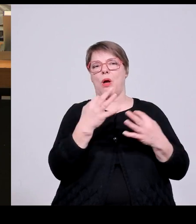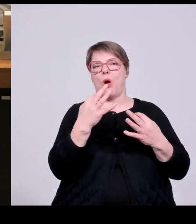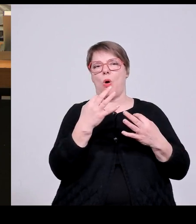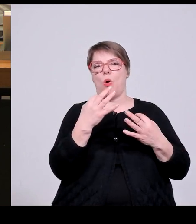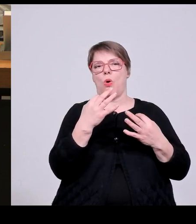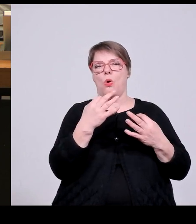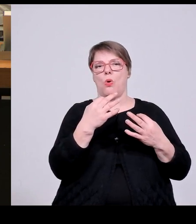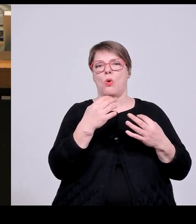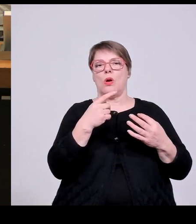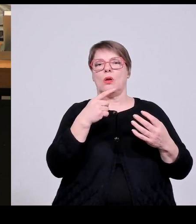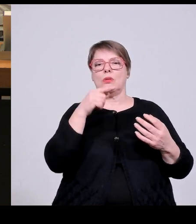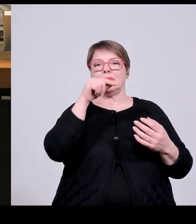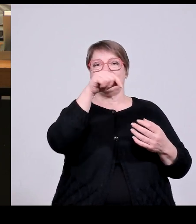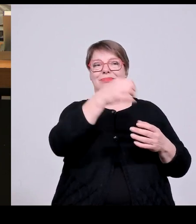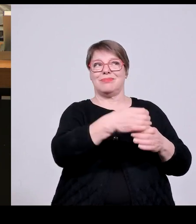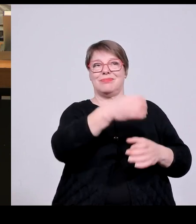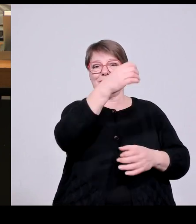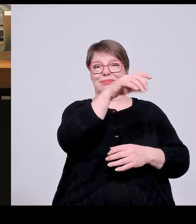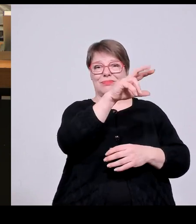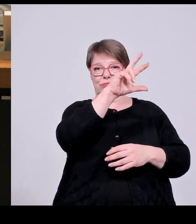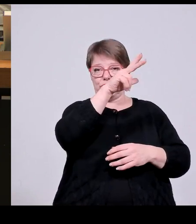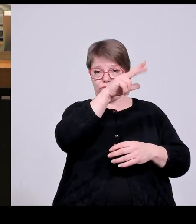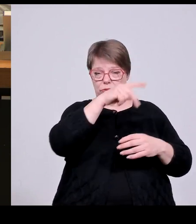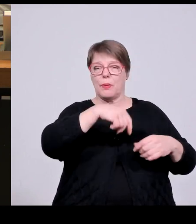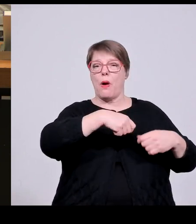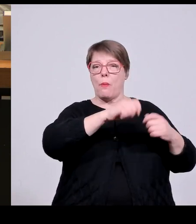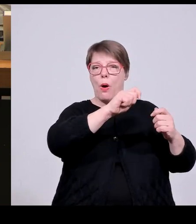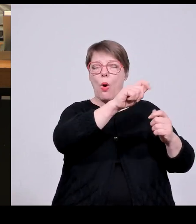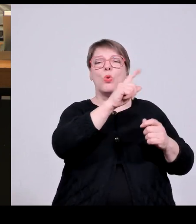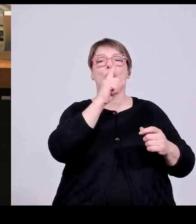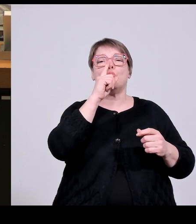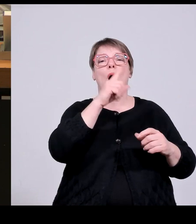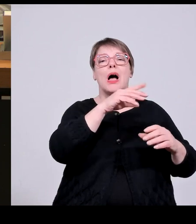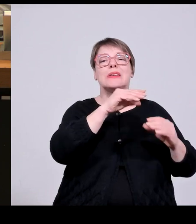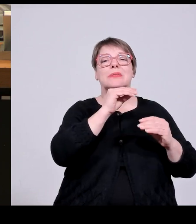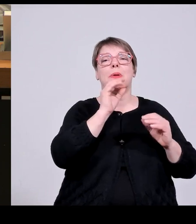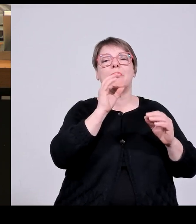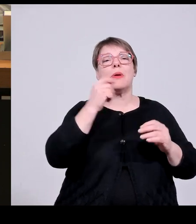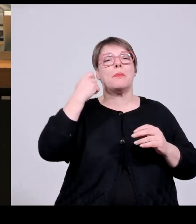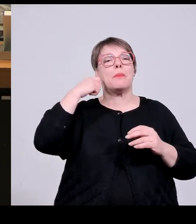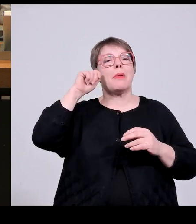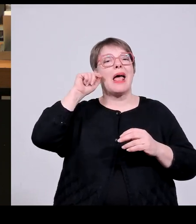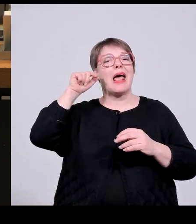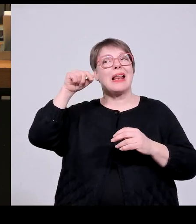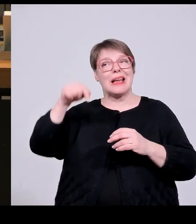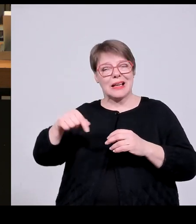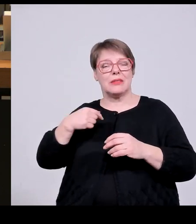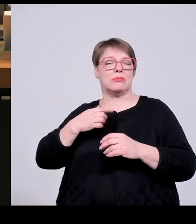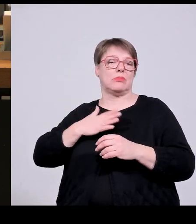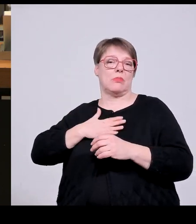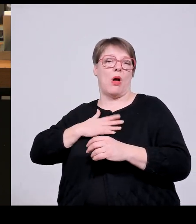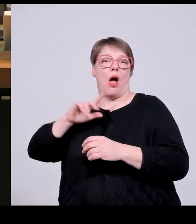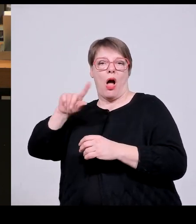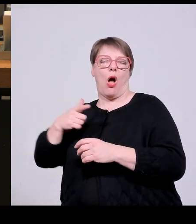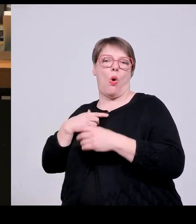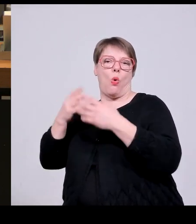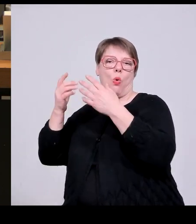die Solar Energie die vorranige Rolle bei uns in Berlin. Das Potential wurde bisher auf zu circa 25 %.